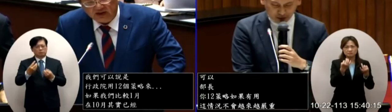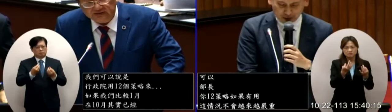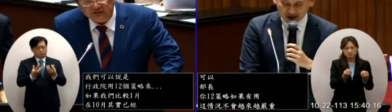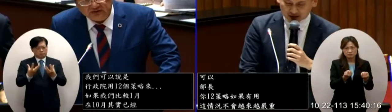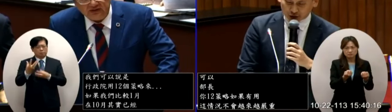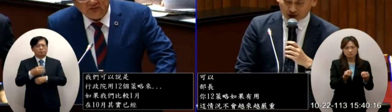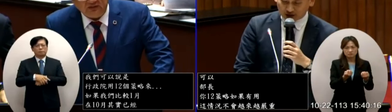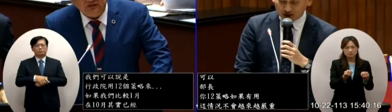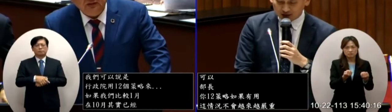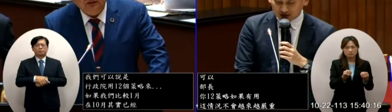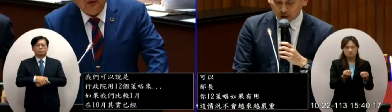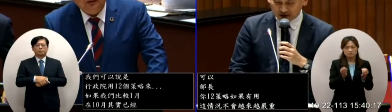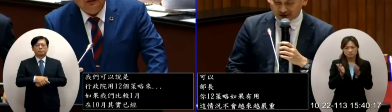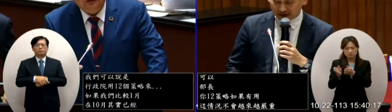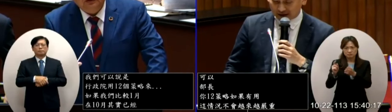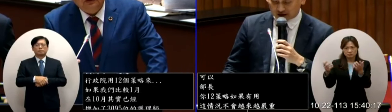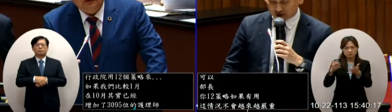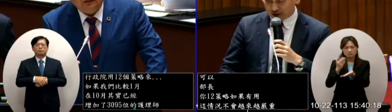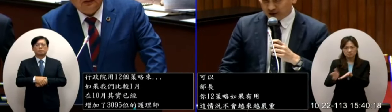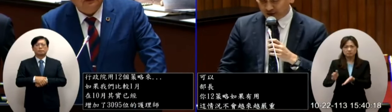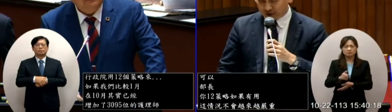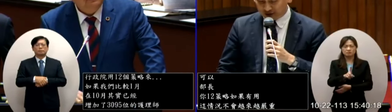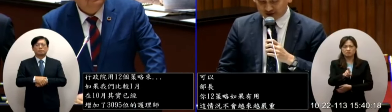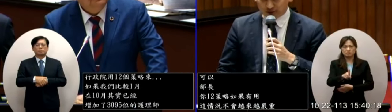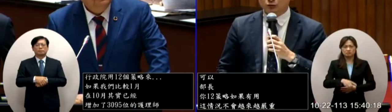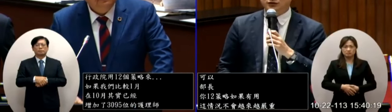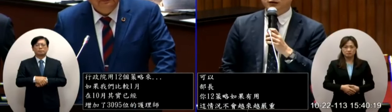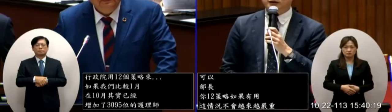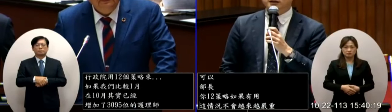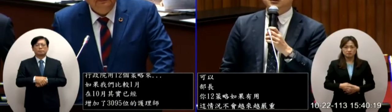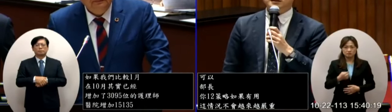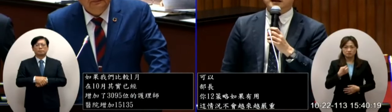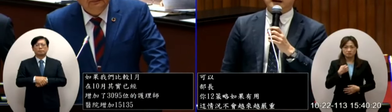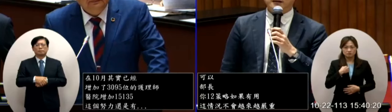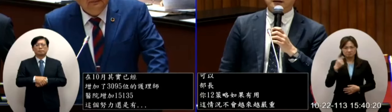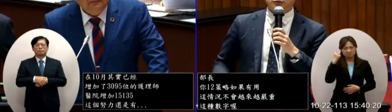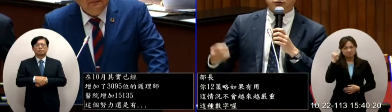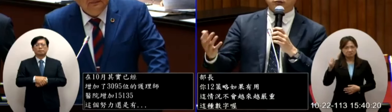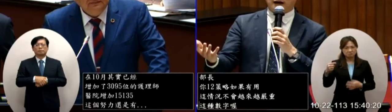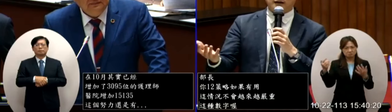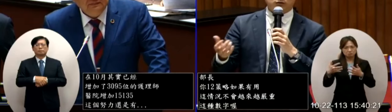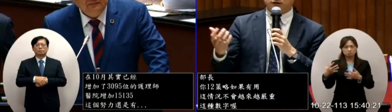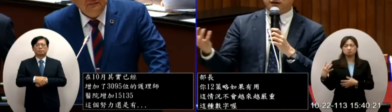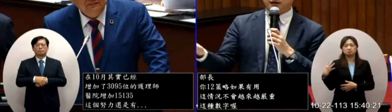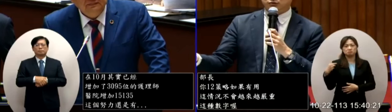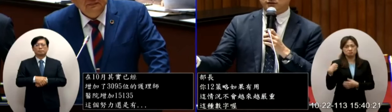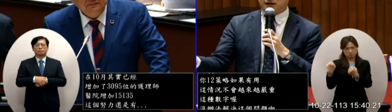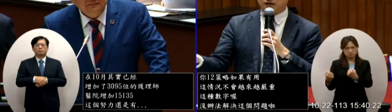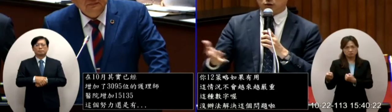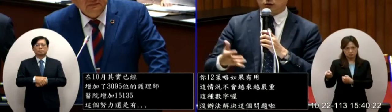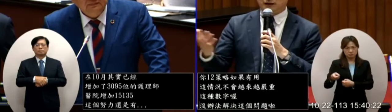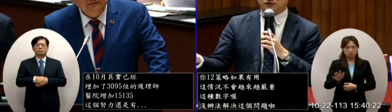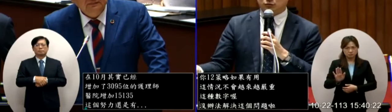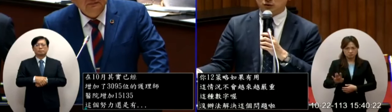沒有辦法解決這個問題啦 我覺得問題就是存在 拿數字出來 但是問題還是存在 就沒有辦法解決